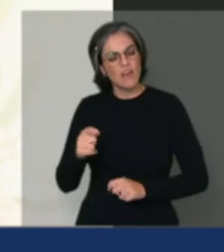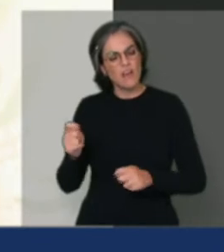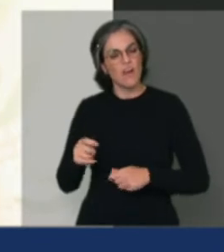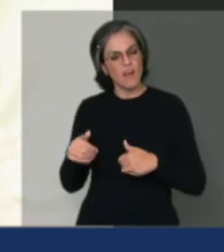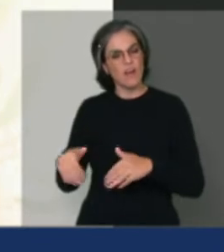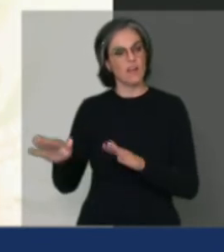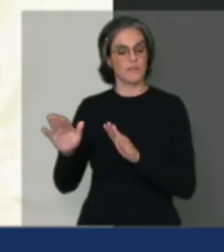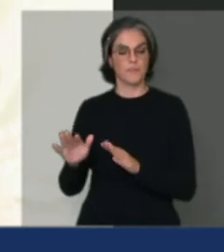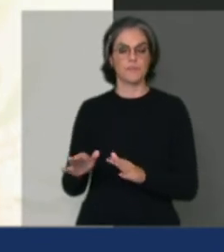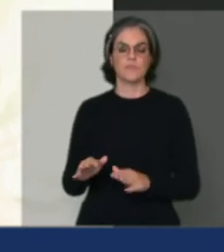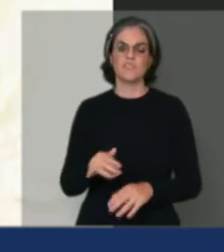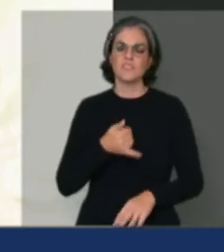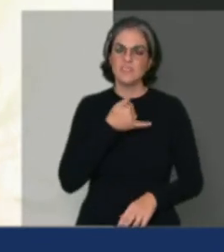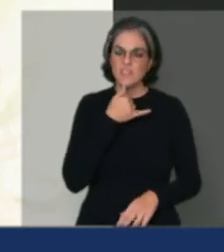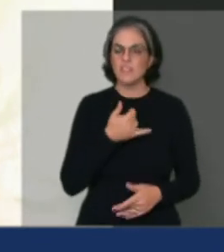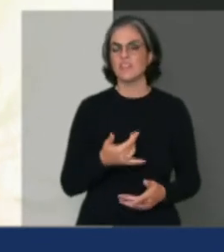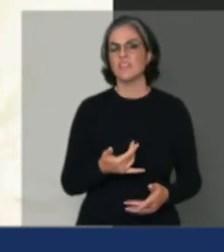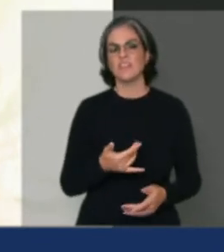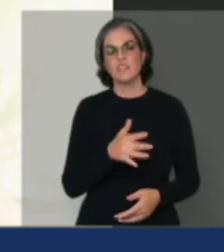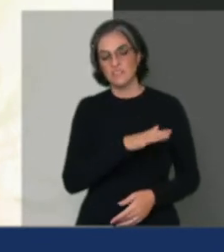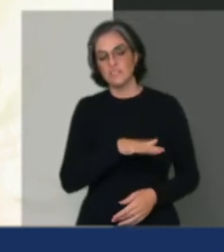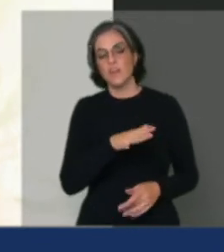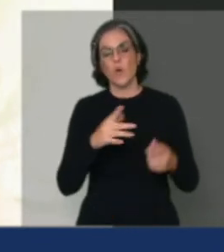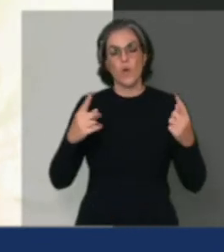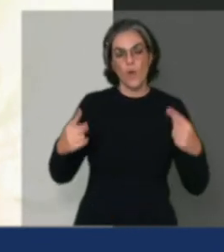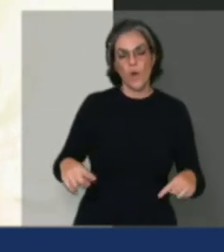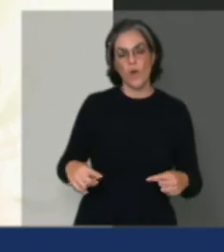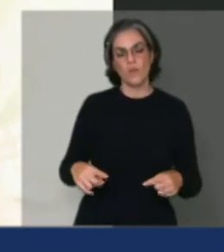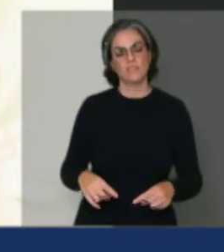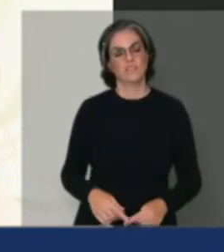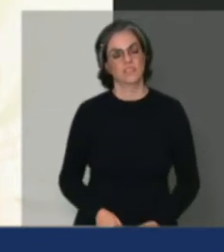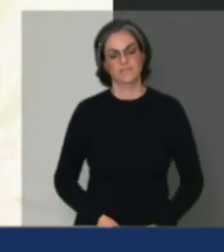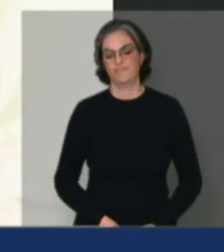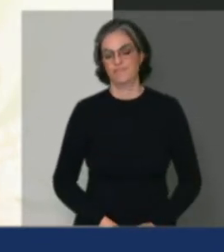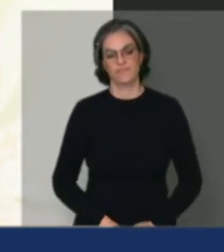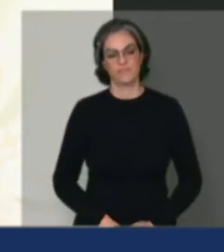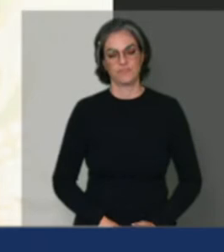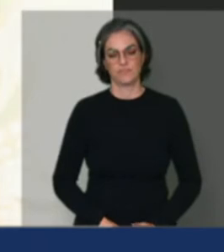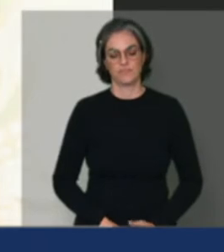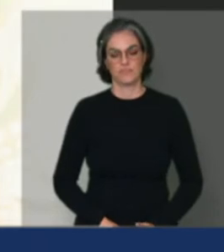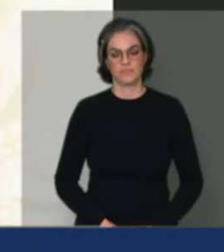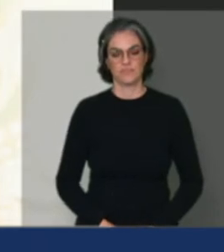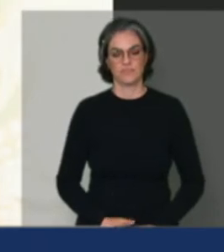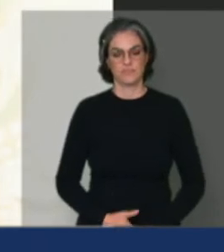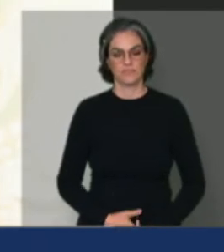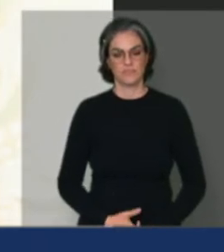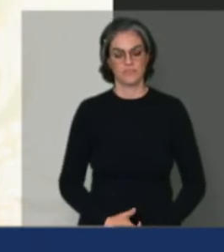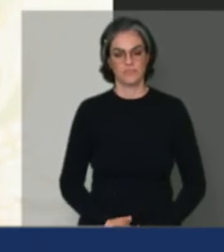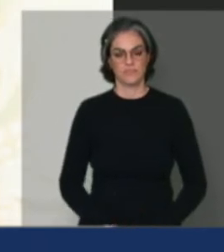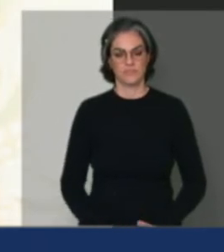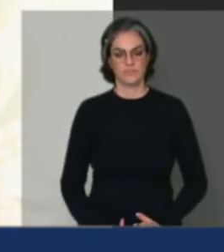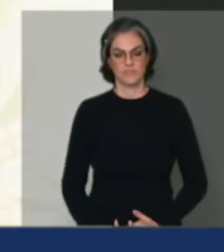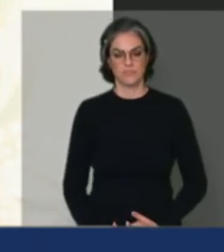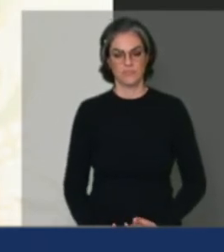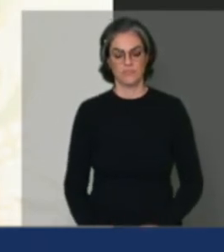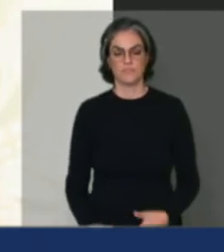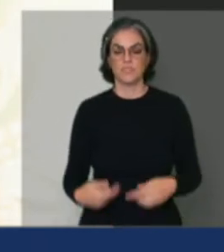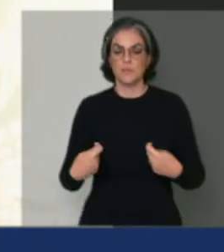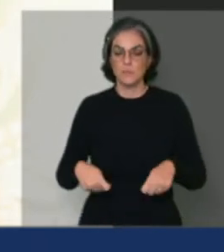LAMENTAMOS MUITO QUE HAJA UMA CORRENTE CONTRÁRIA, QUANDO VOCÊS PRETENDEM QUE A GENTE TENHA UMA EMPRESA SIM, VOLTADA PARA PRODUZIR LUCROS, PARA PRODUZIR SERVIÇOS, CADA UM DE